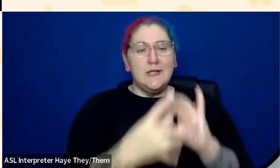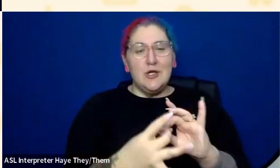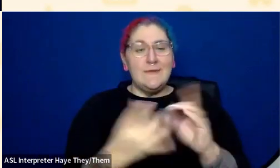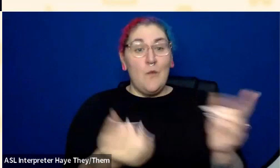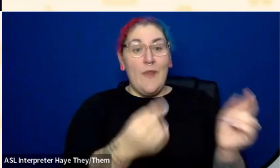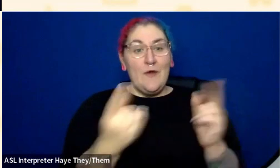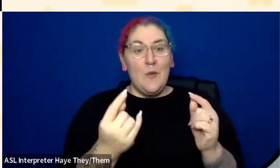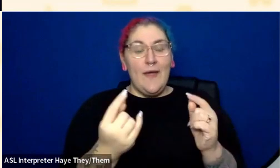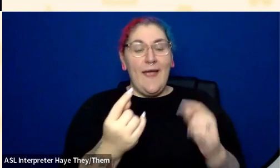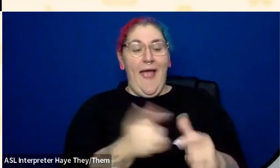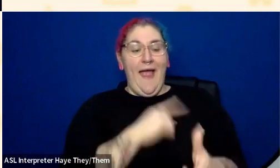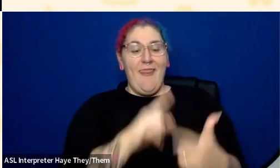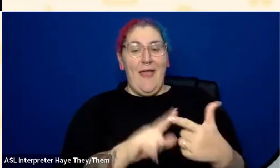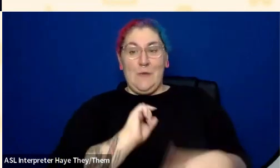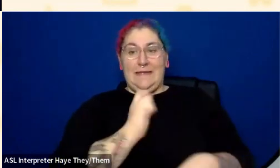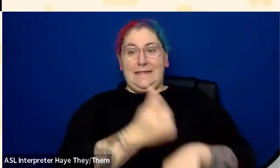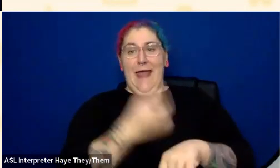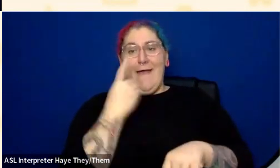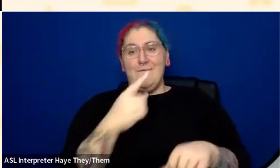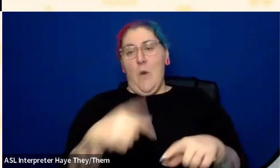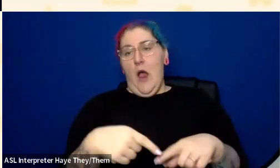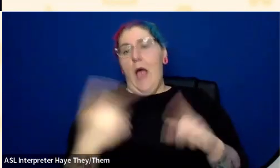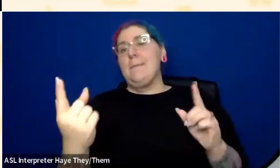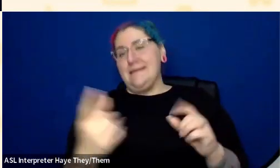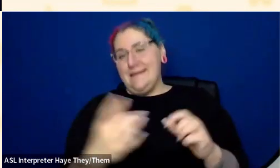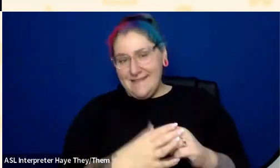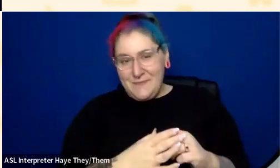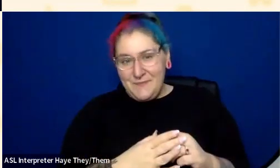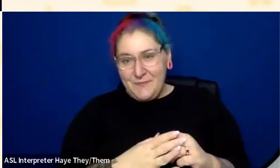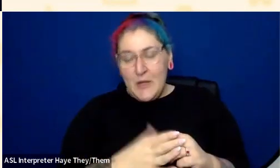Entonces, establecemos nuestro valor en nuestro almacenamiento local para reproducir.